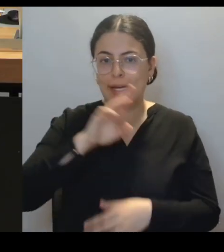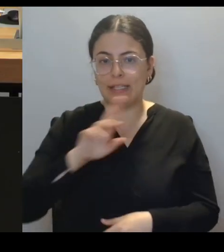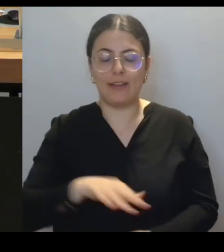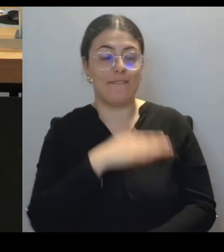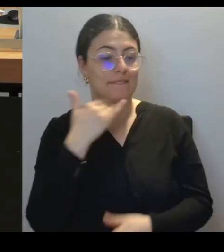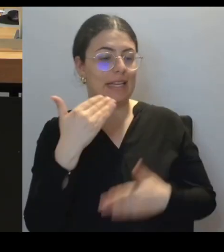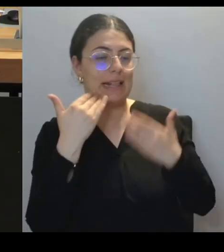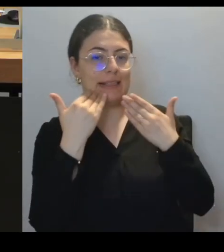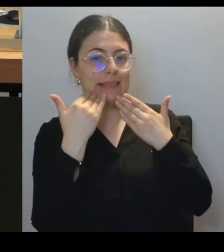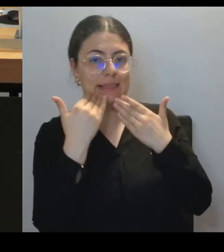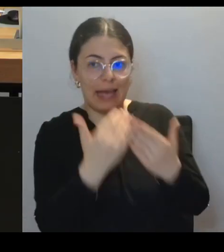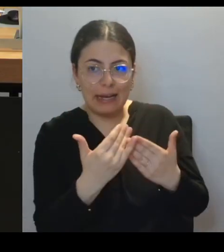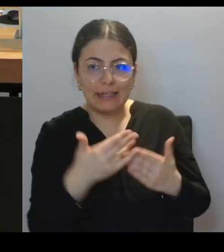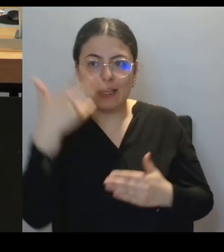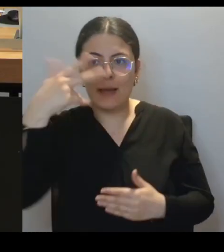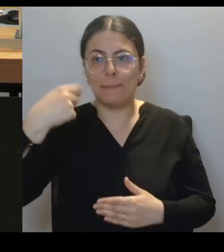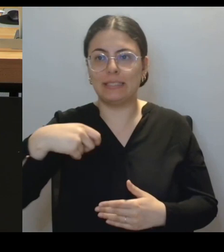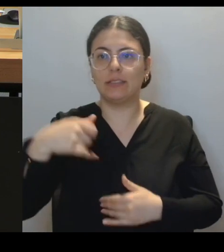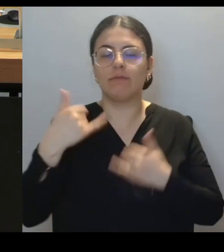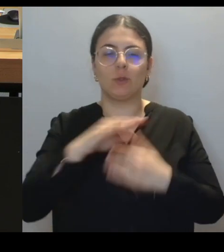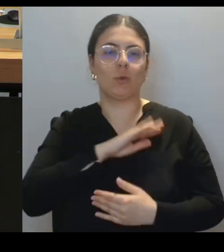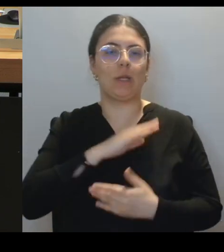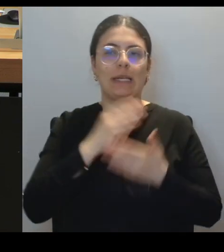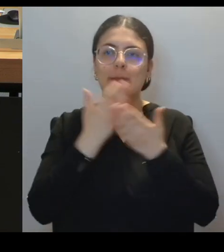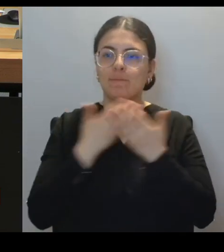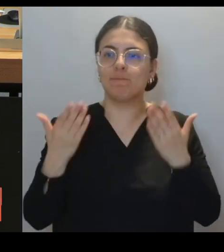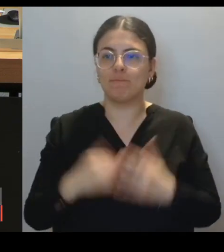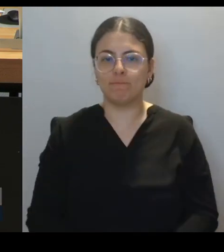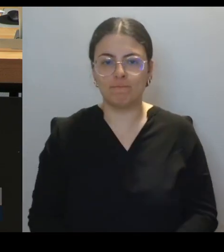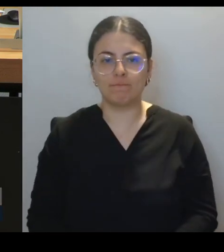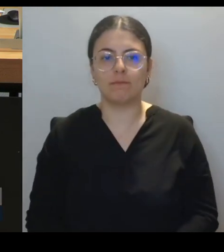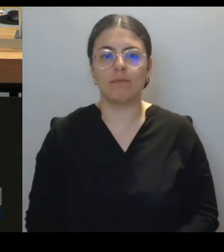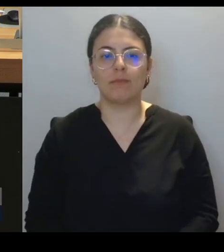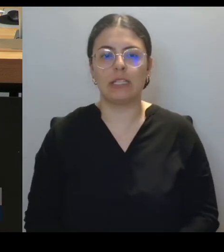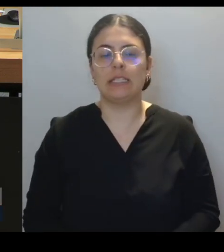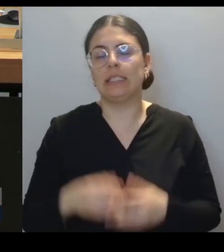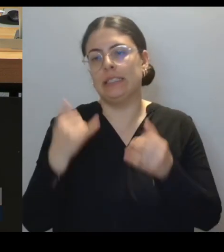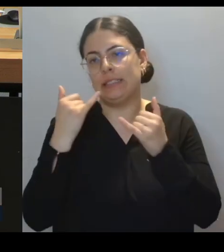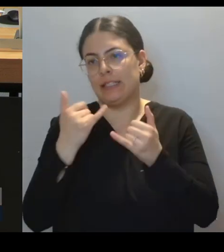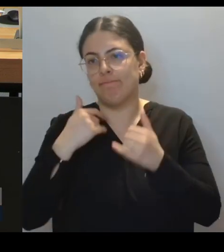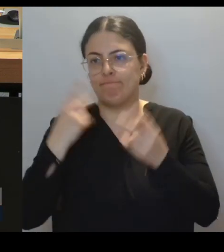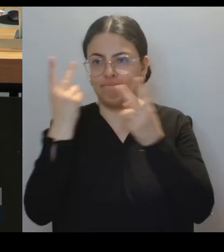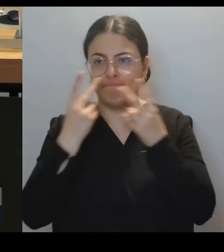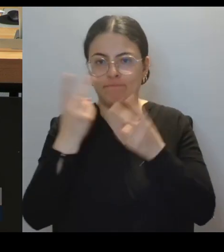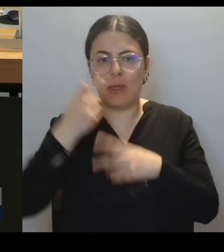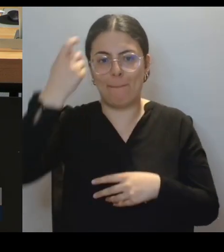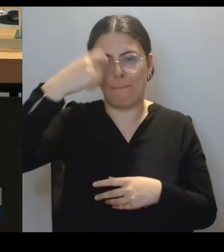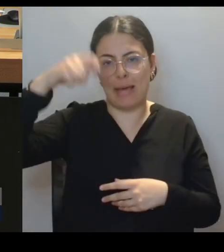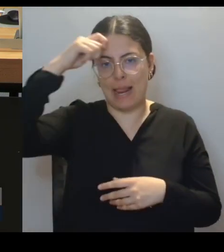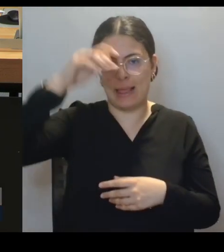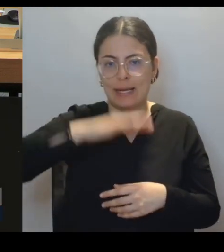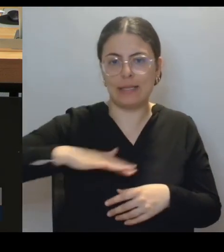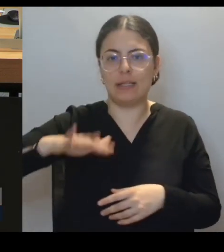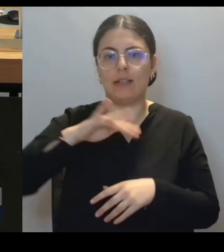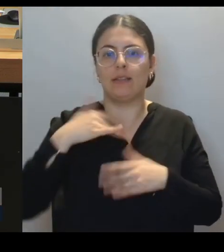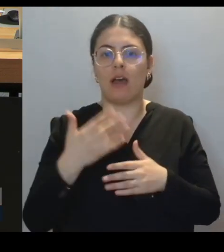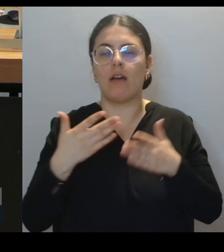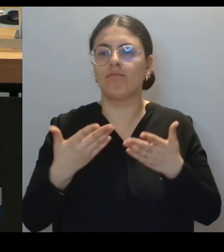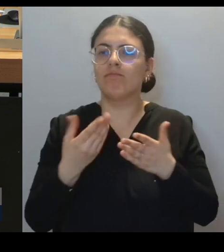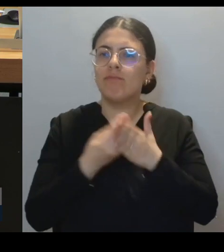Ja, das ist ja klar. Wenn wir über Berlin reden dann gibt es bestimmte Wahrzeichen, die kennt die ganze Welt Brandenburger Tor, Oberbaumbrücke, wir kennen das Fernsehturm.